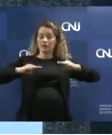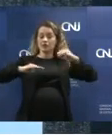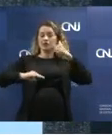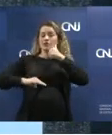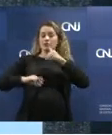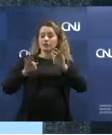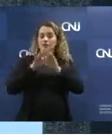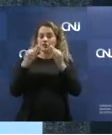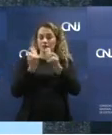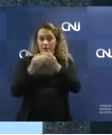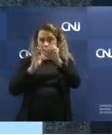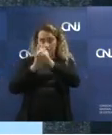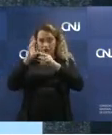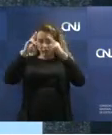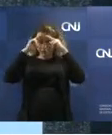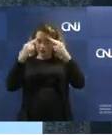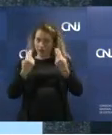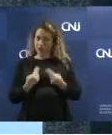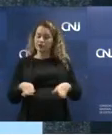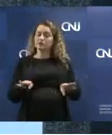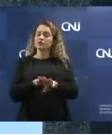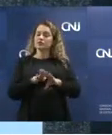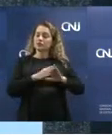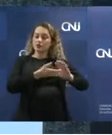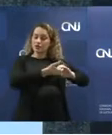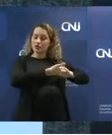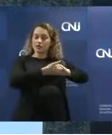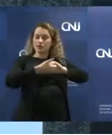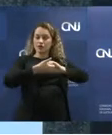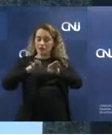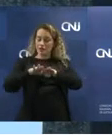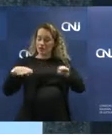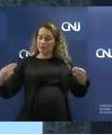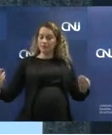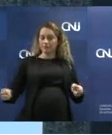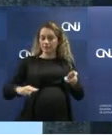E saudar que da nossa mesa o nosso